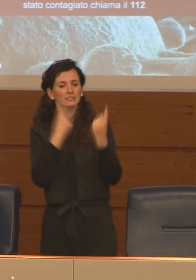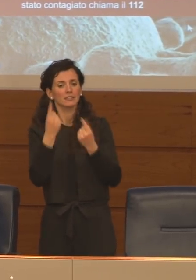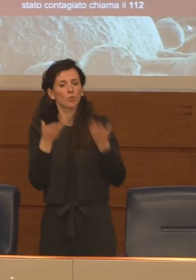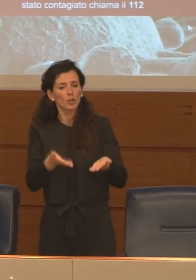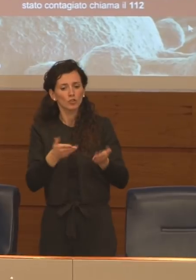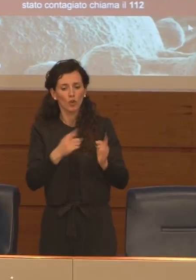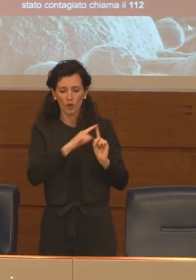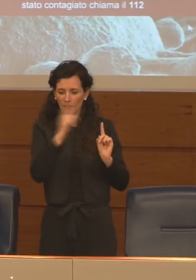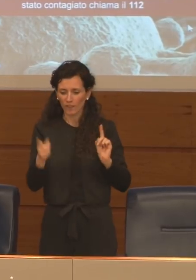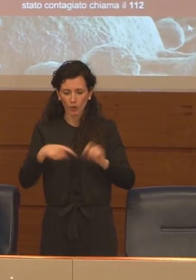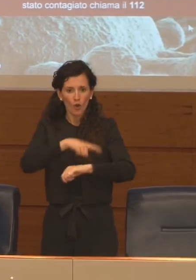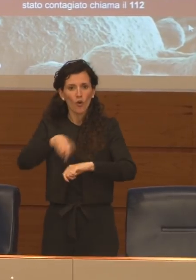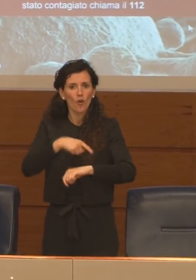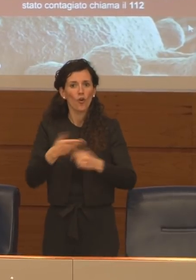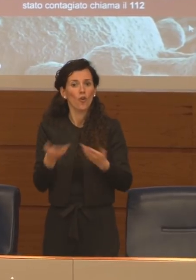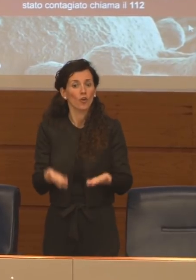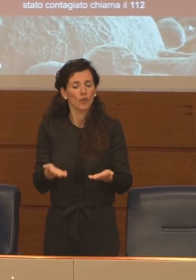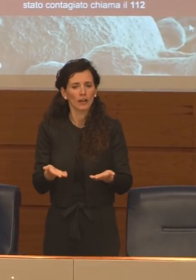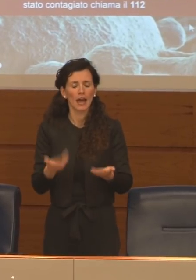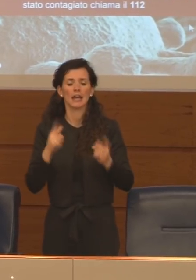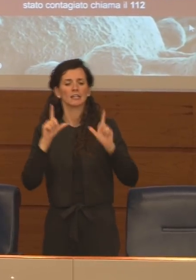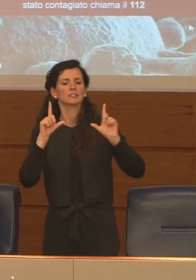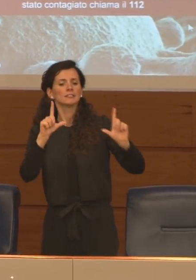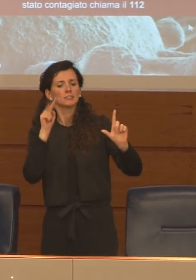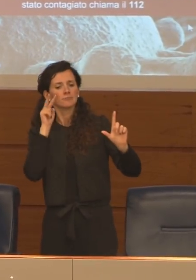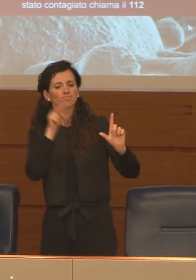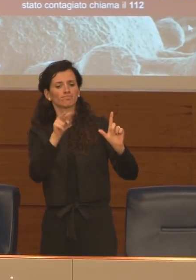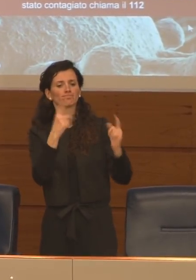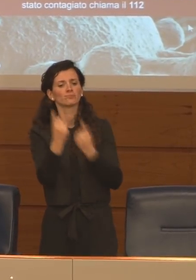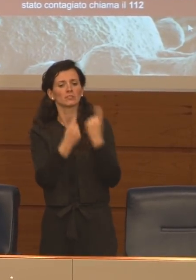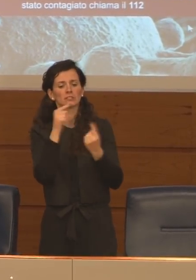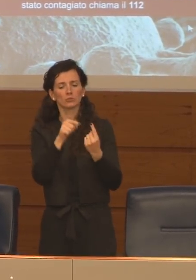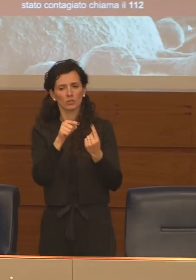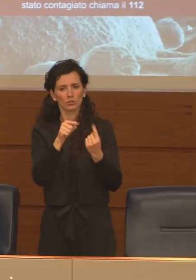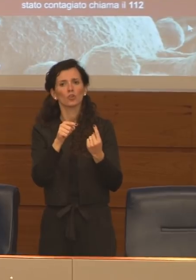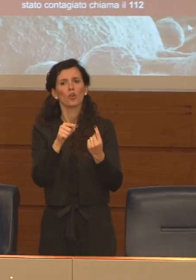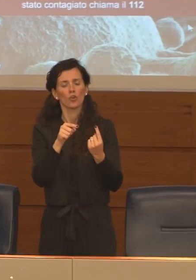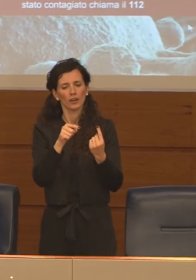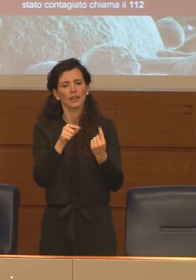uno scenario che ancora non risente delle misure adottate